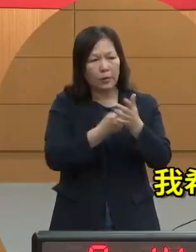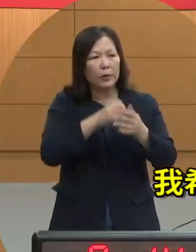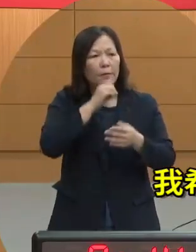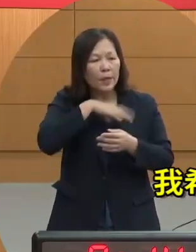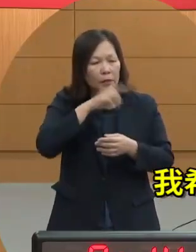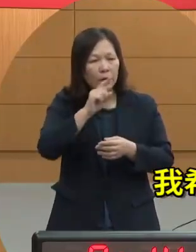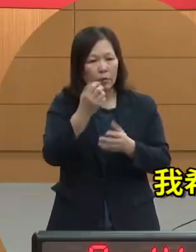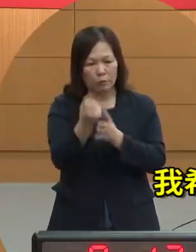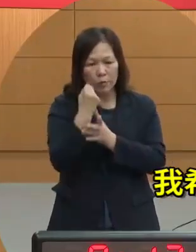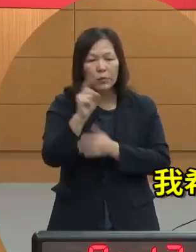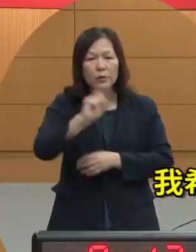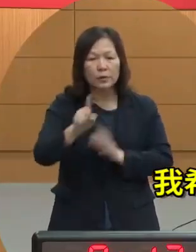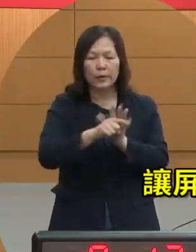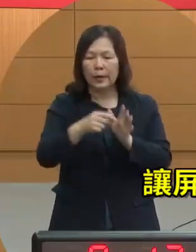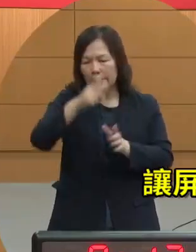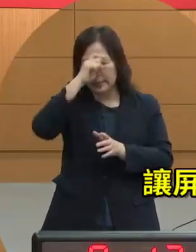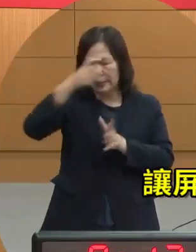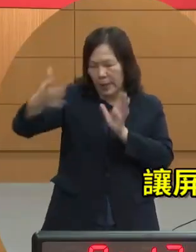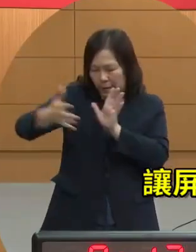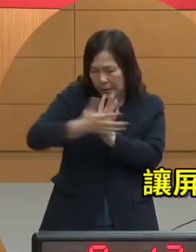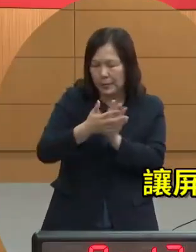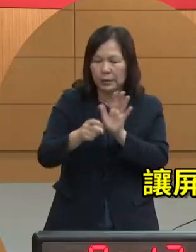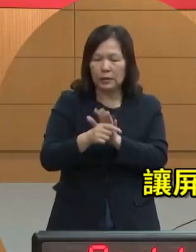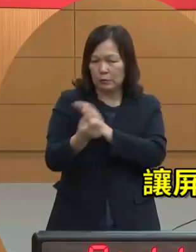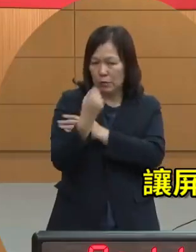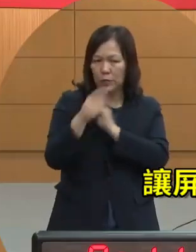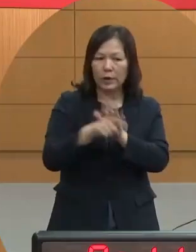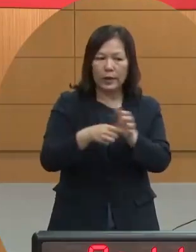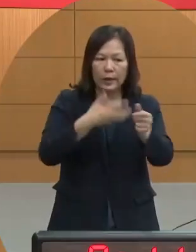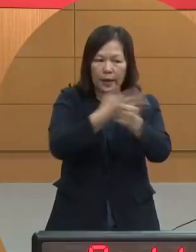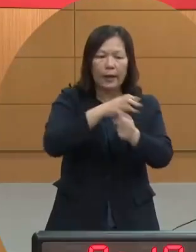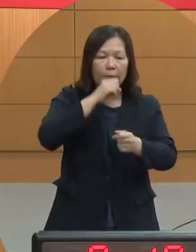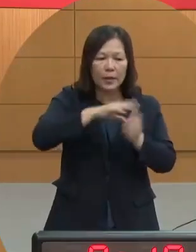我希望大家跟我一起努力 讓屏南變成一個更好的地方 謝謝大家